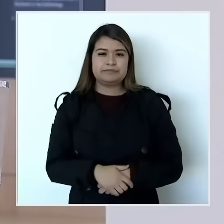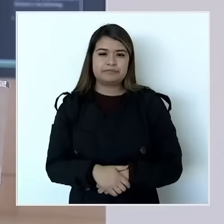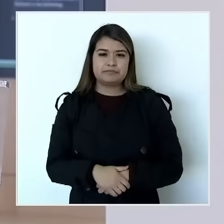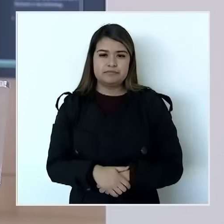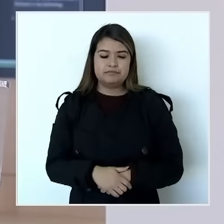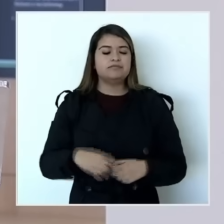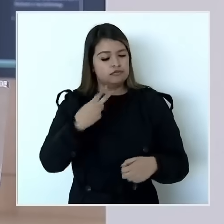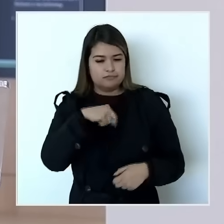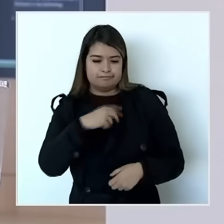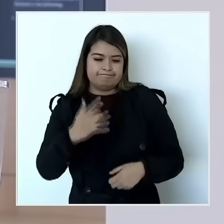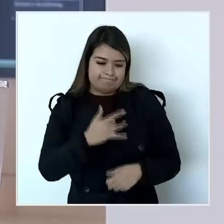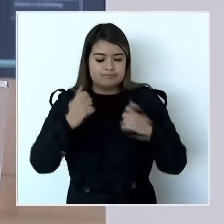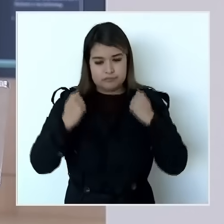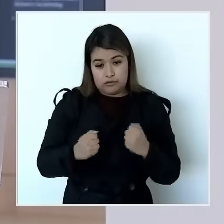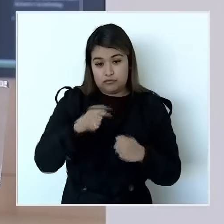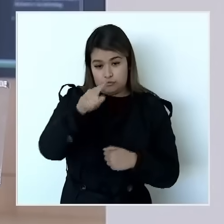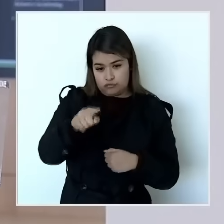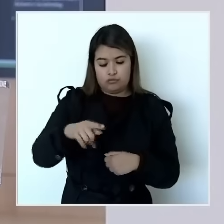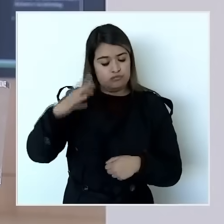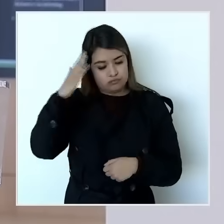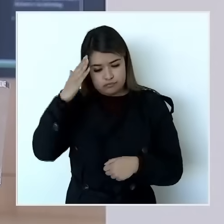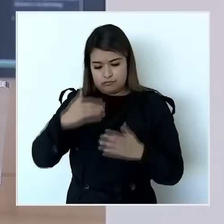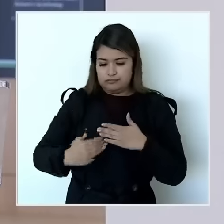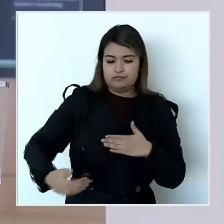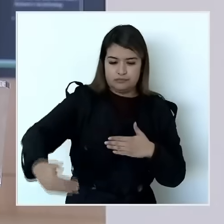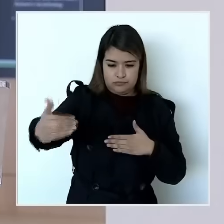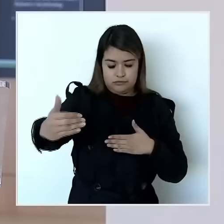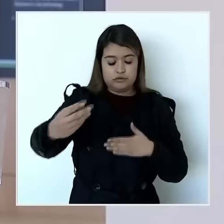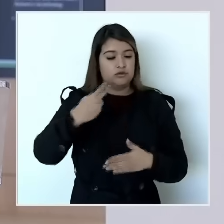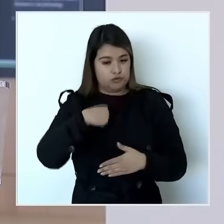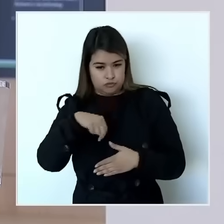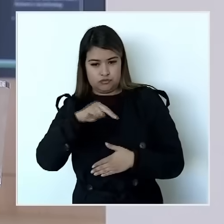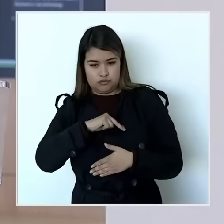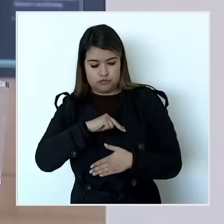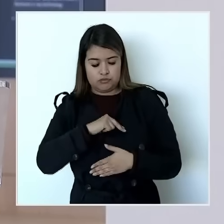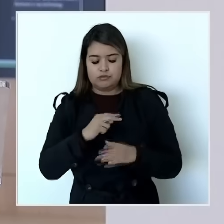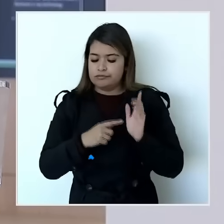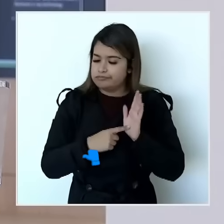como nuestra comandanta suprema, seguiremos demostrando nuestro compromiso y entrega